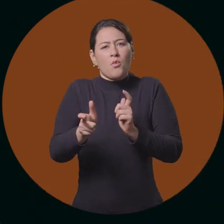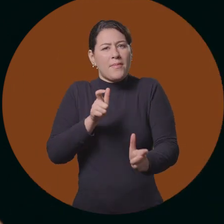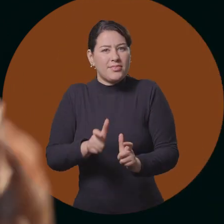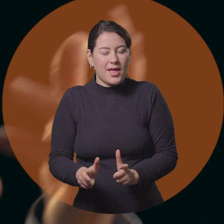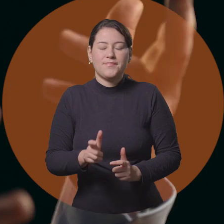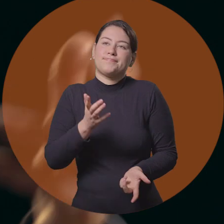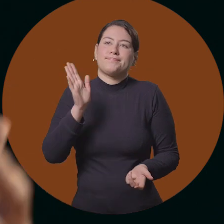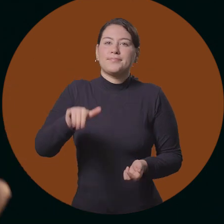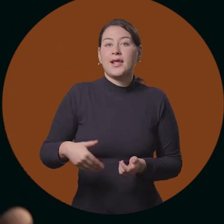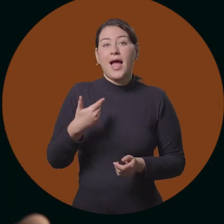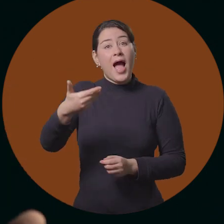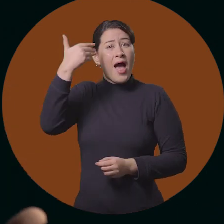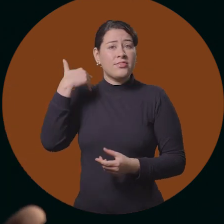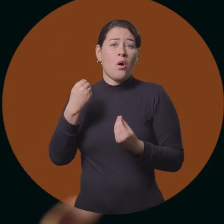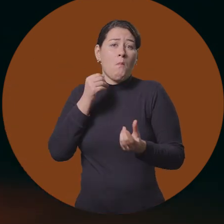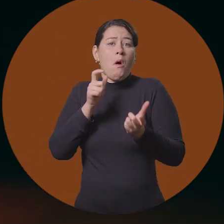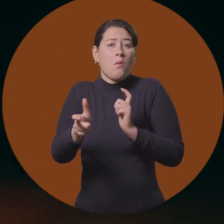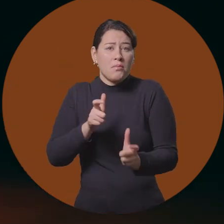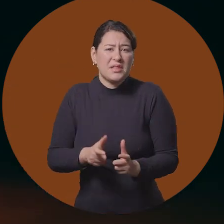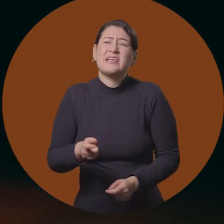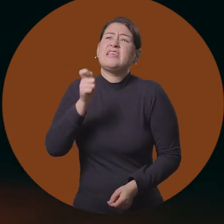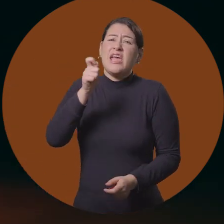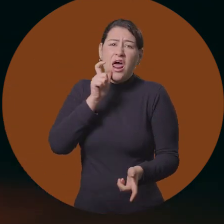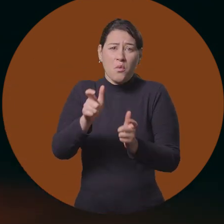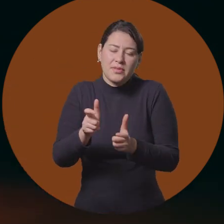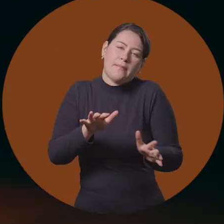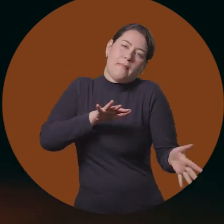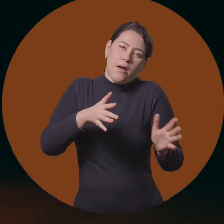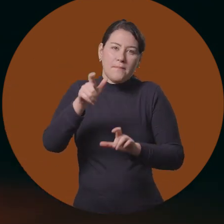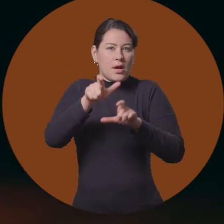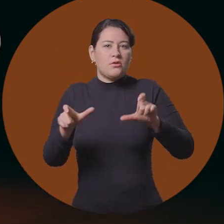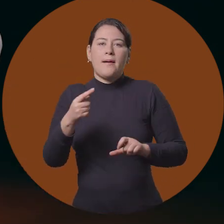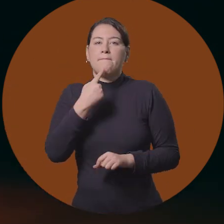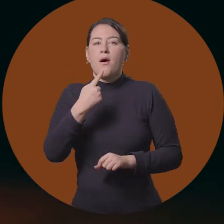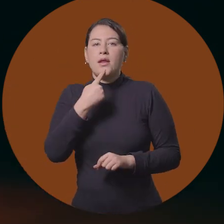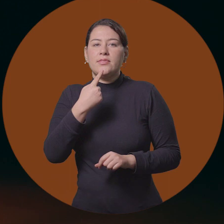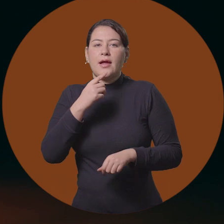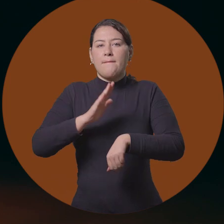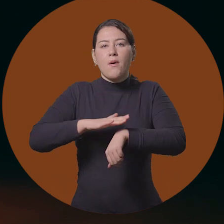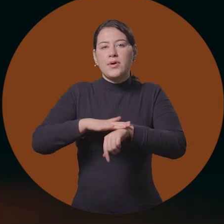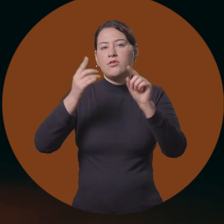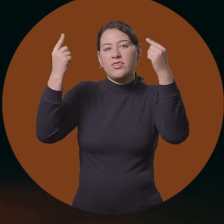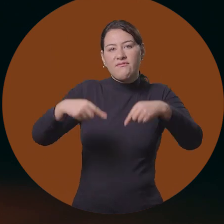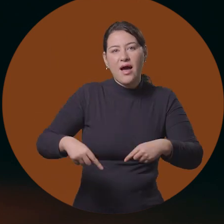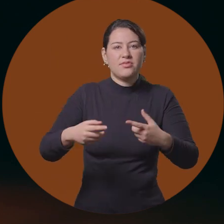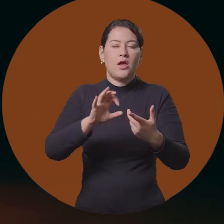Fijate, antes, cómo argumentar era… ¿Quién argumentaba? Y bueno, más o menos los políticos en los debates y cosas por el estilo.